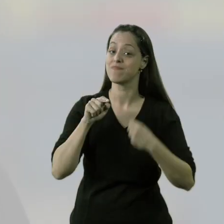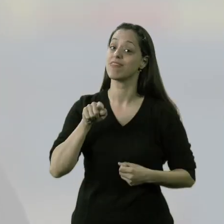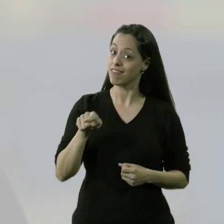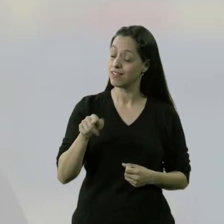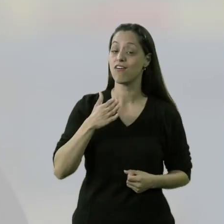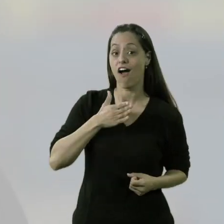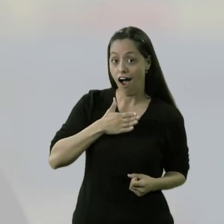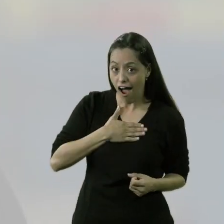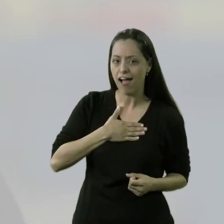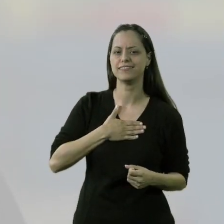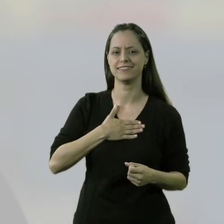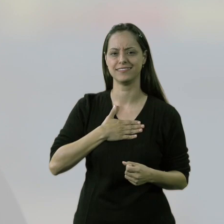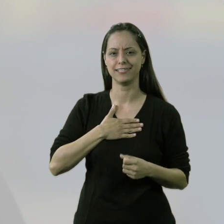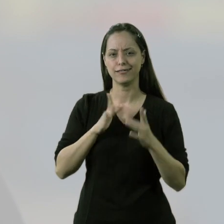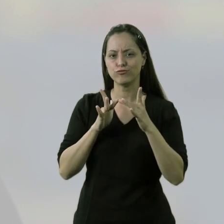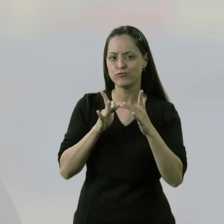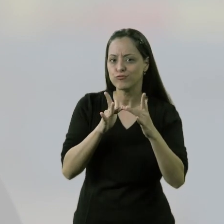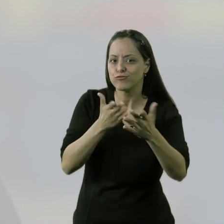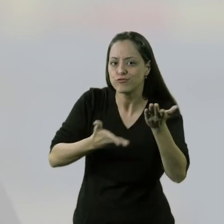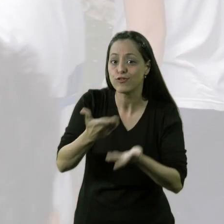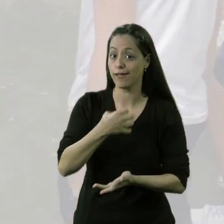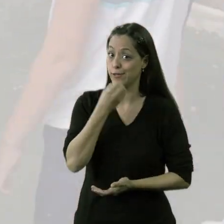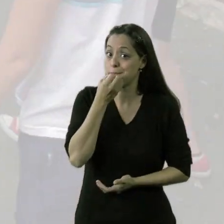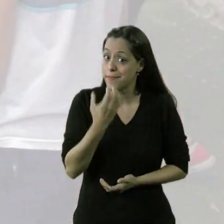Ele gosta de estar no convívio com as crianças, ele se sente bem